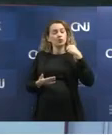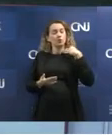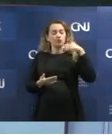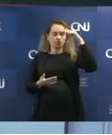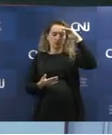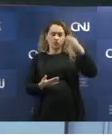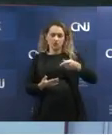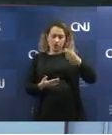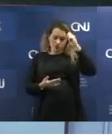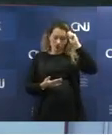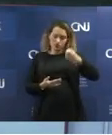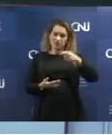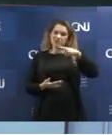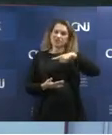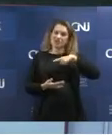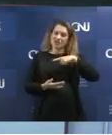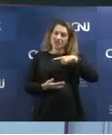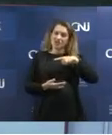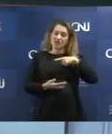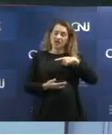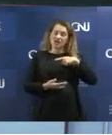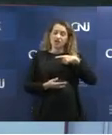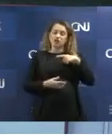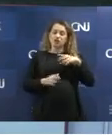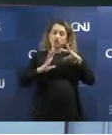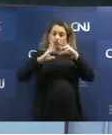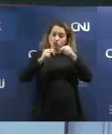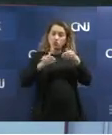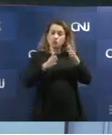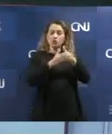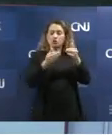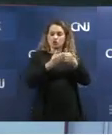ele teria pedido ao tribunal, como, por exemplo, nesse período